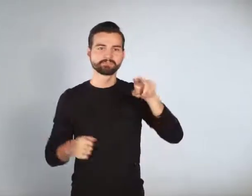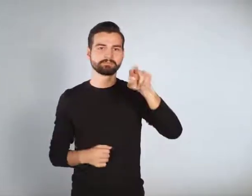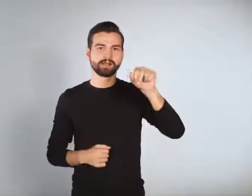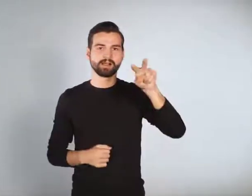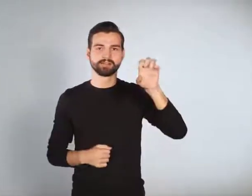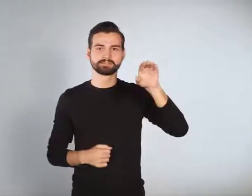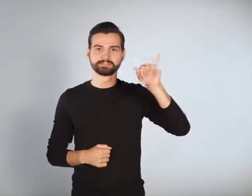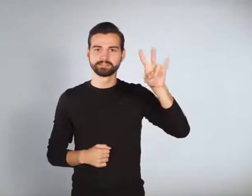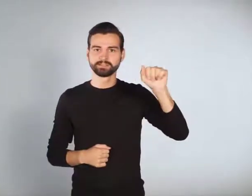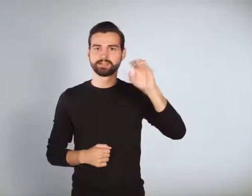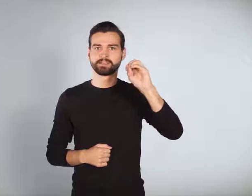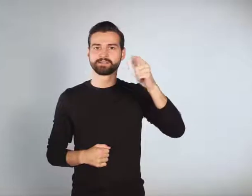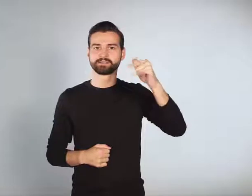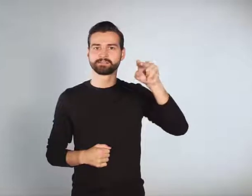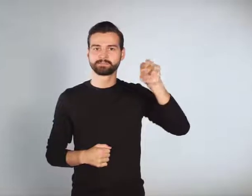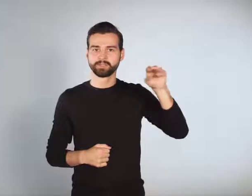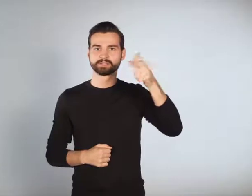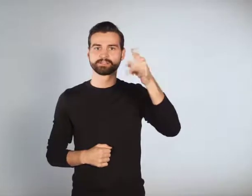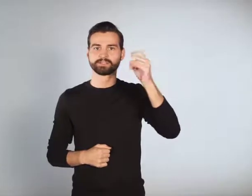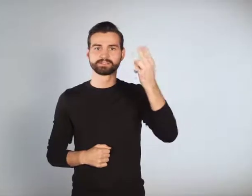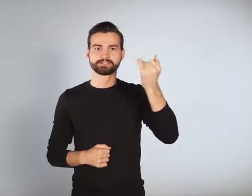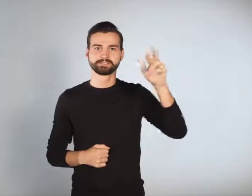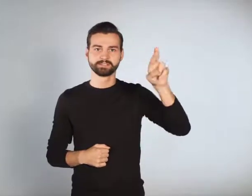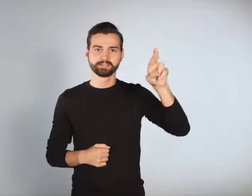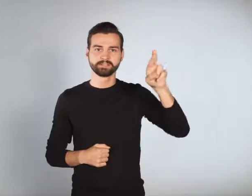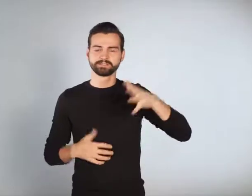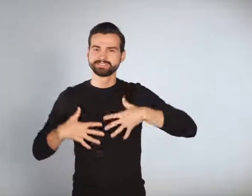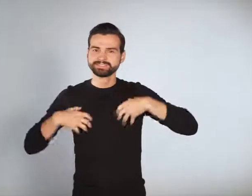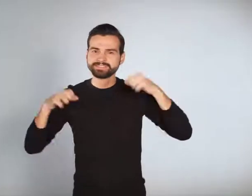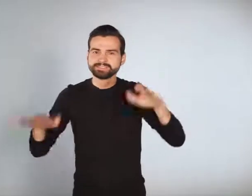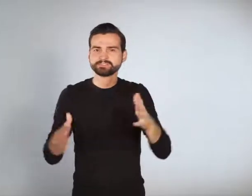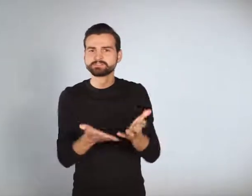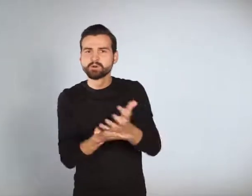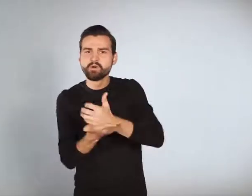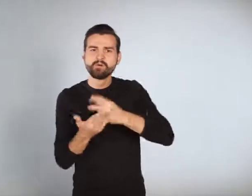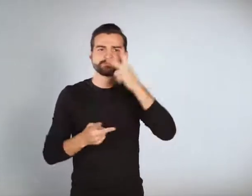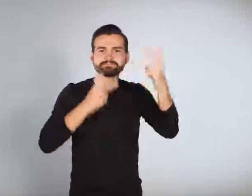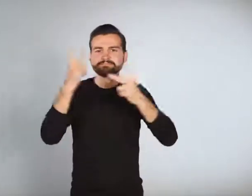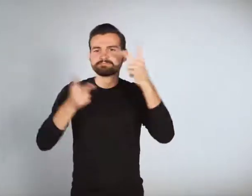в Палестину, Египет, Грецию, тщательно собирал материал: